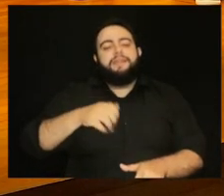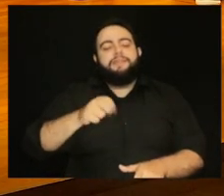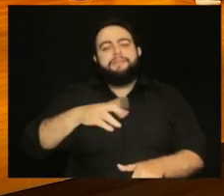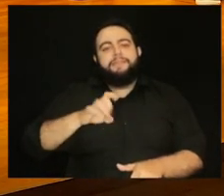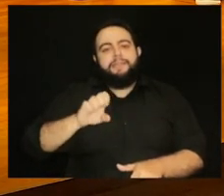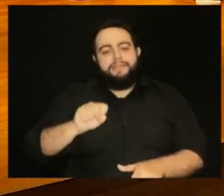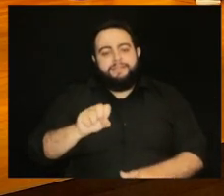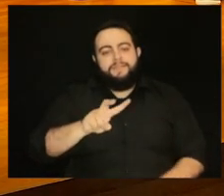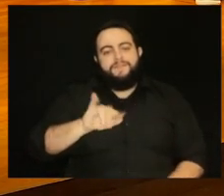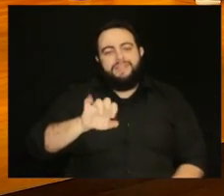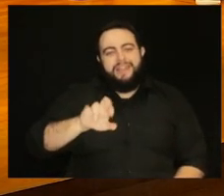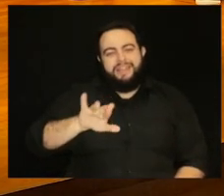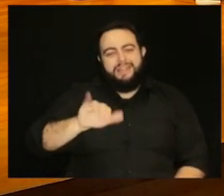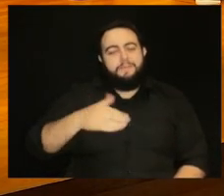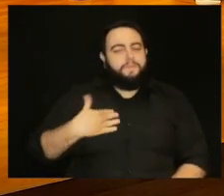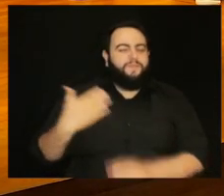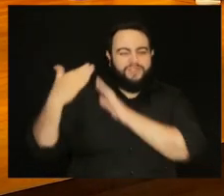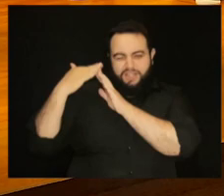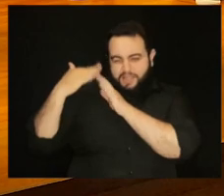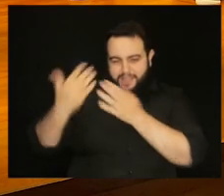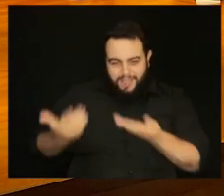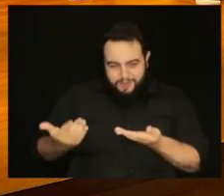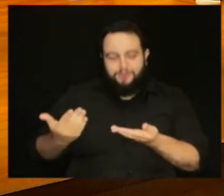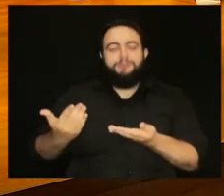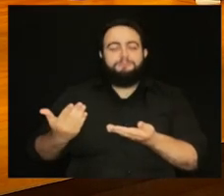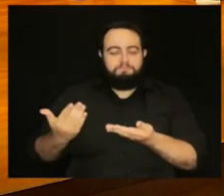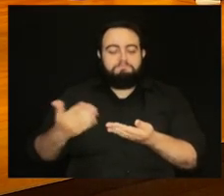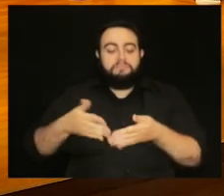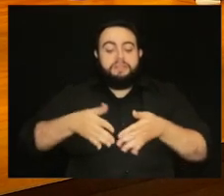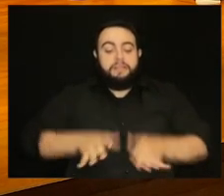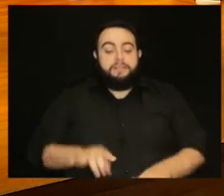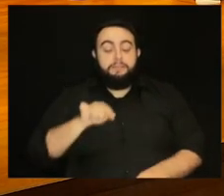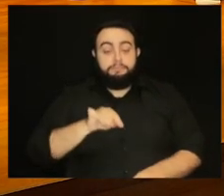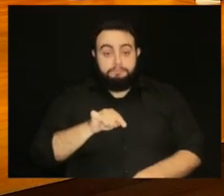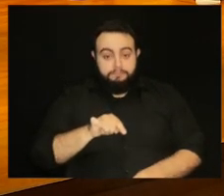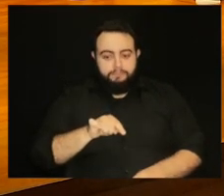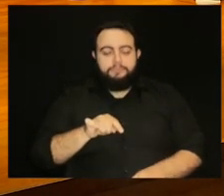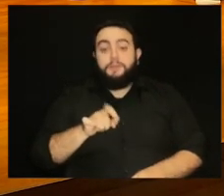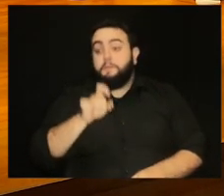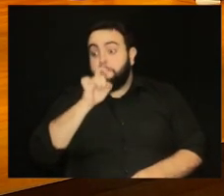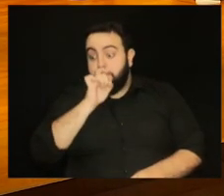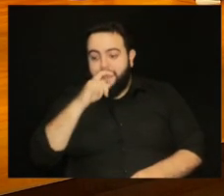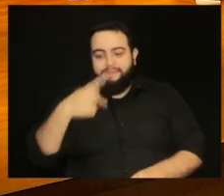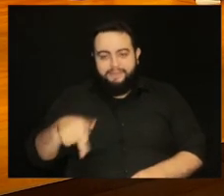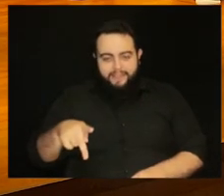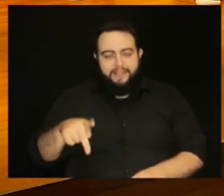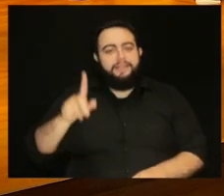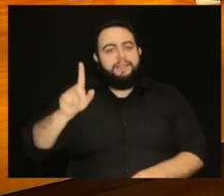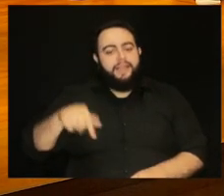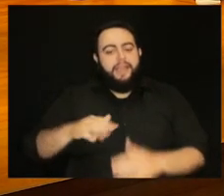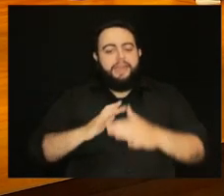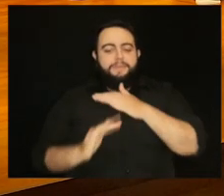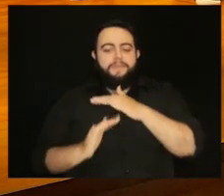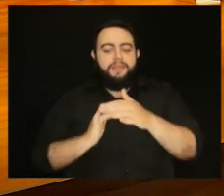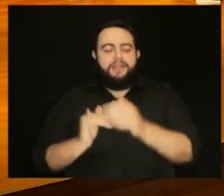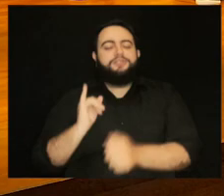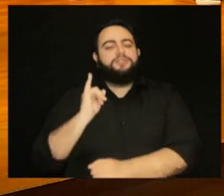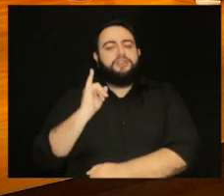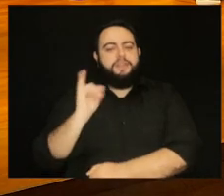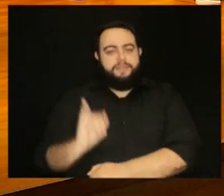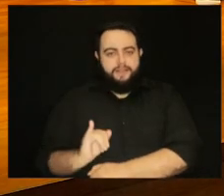meu vizinho também. Nasceu na Fernandes Vieira. O pai do Radamés era um imigrante italiano cujo sonho,